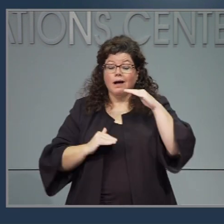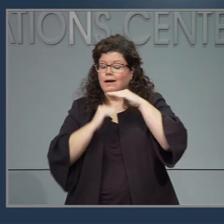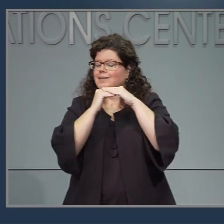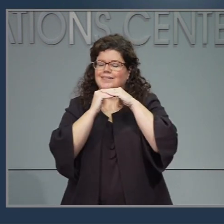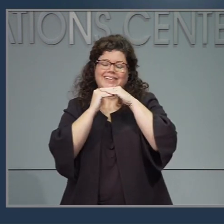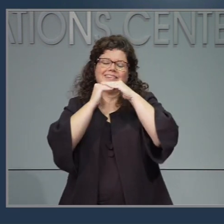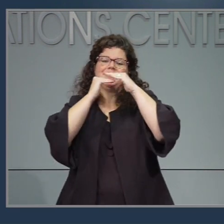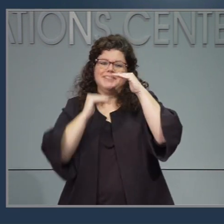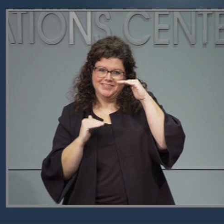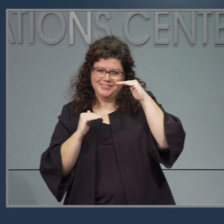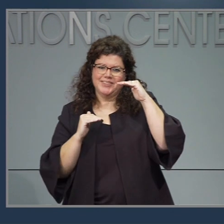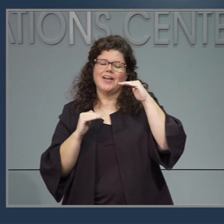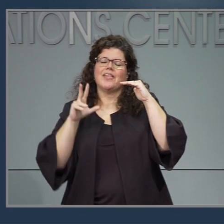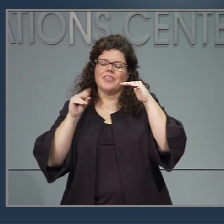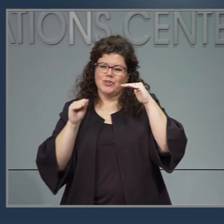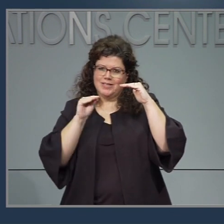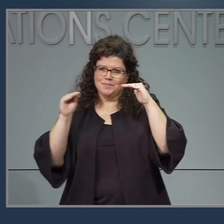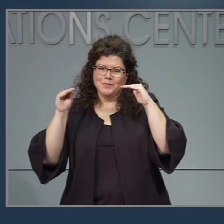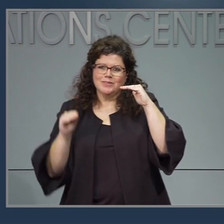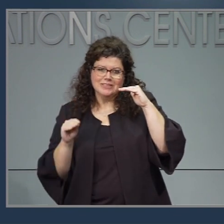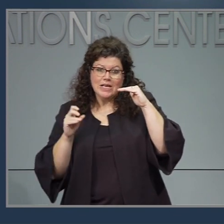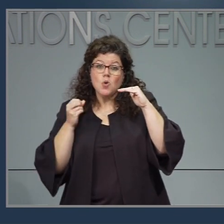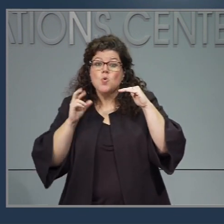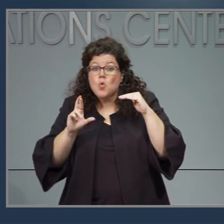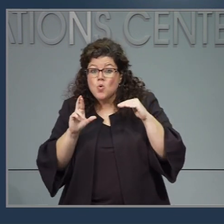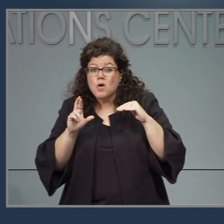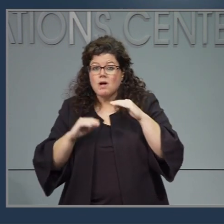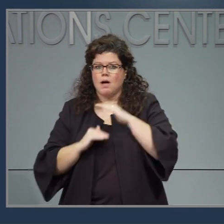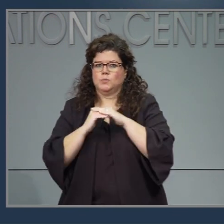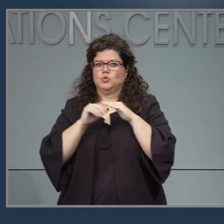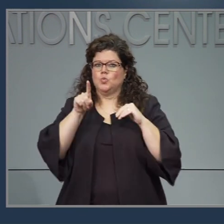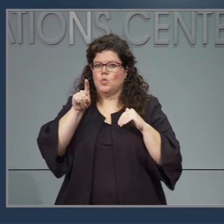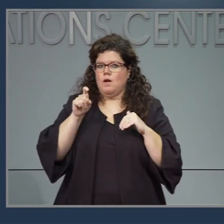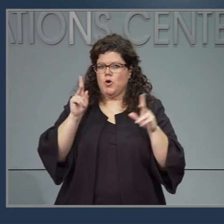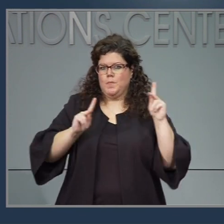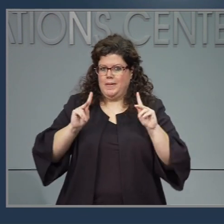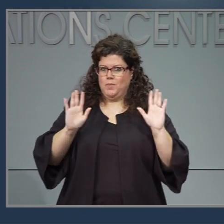ciento. Cien personas, lo que sea menos.